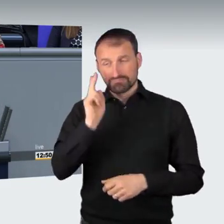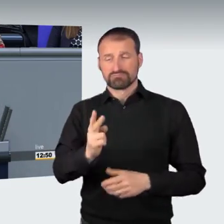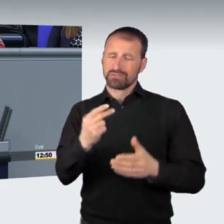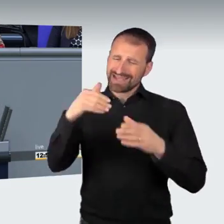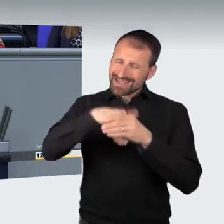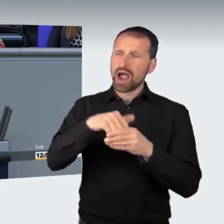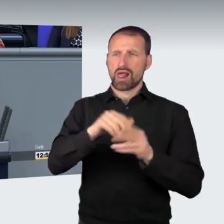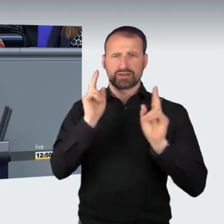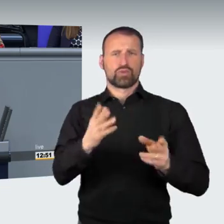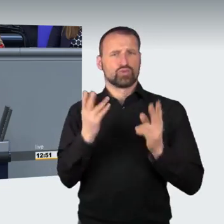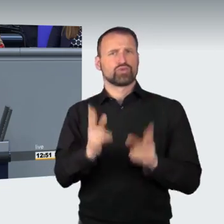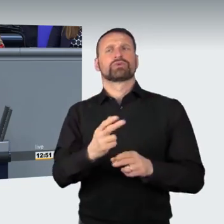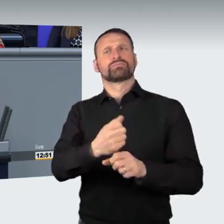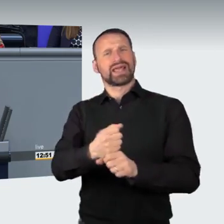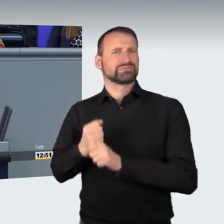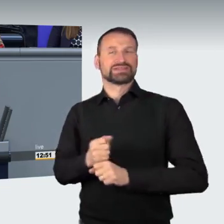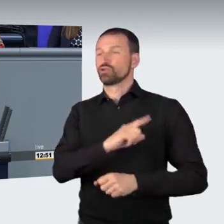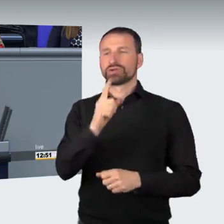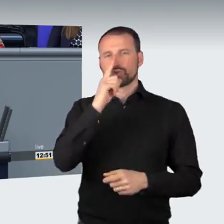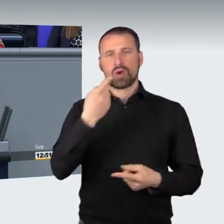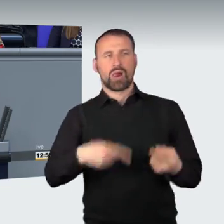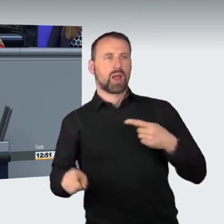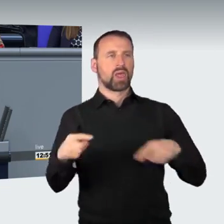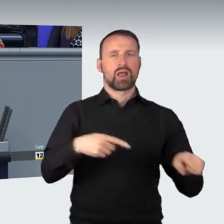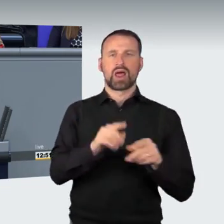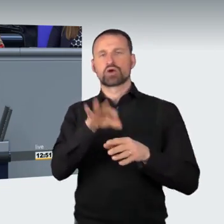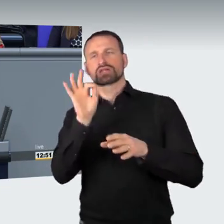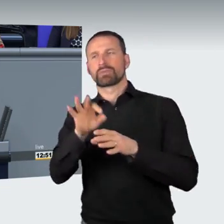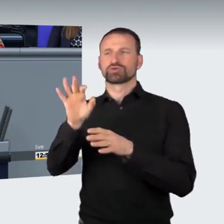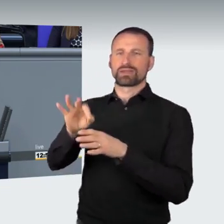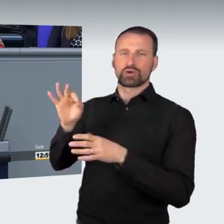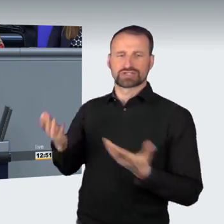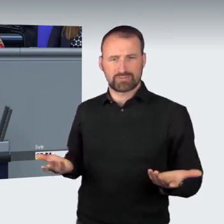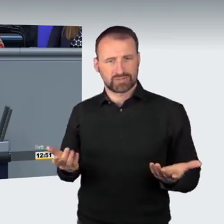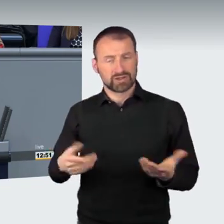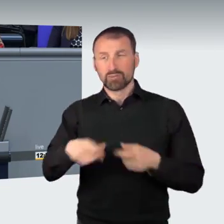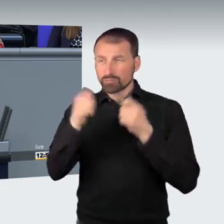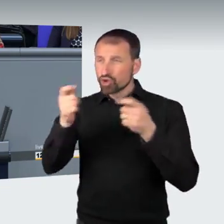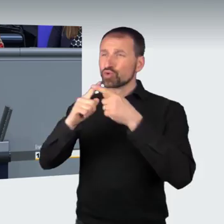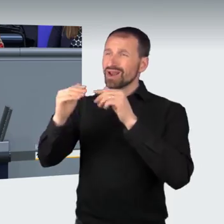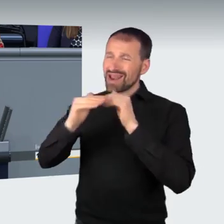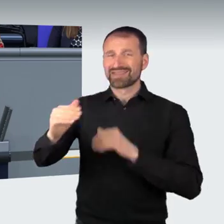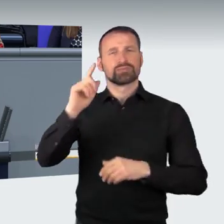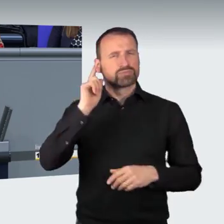Wir brauchen mehr sozialen Wohnungsbau. Bund und Länder müssen dafür die Verantwortung übernehmen. In München ist ein großer Teil